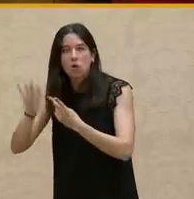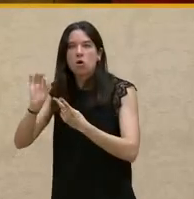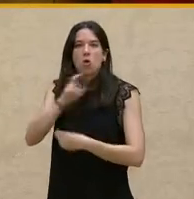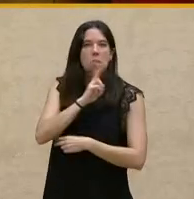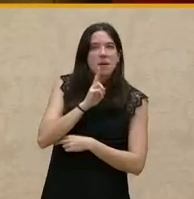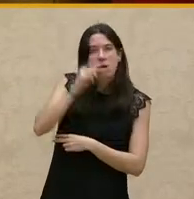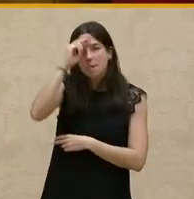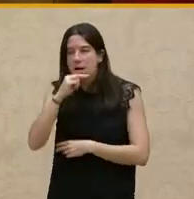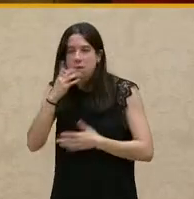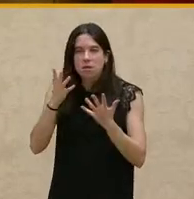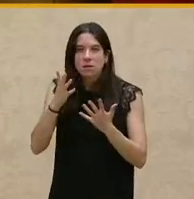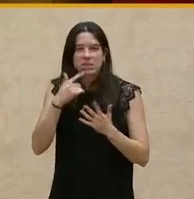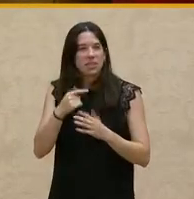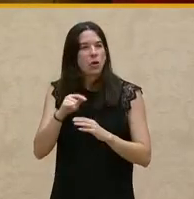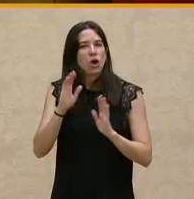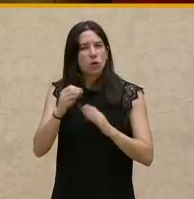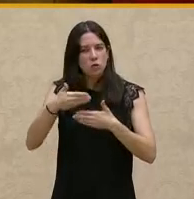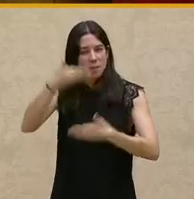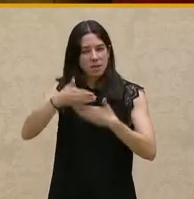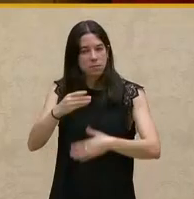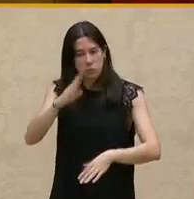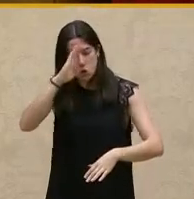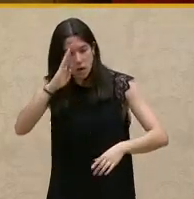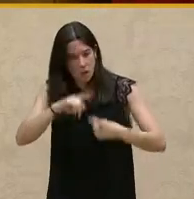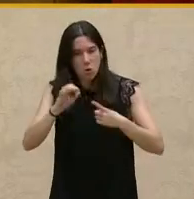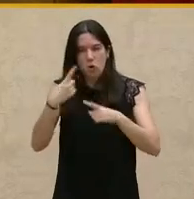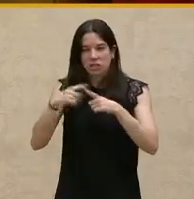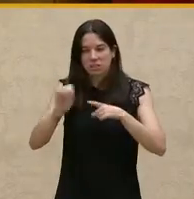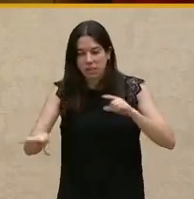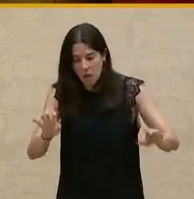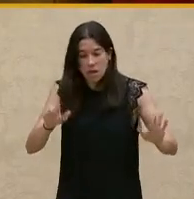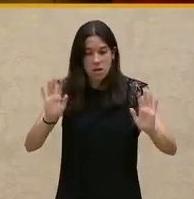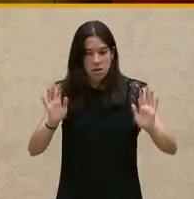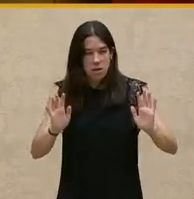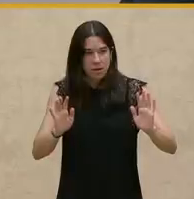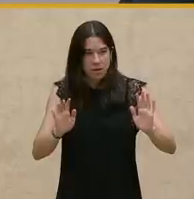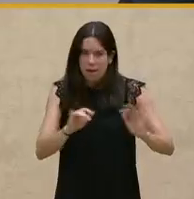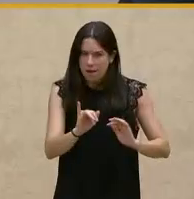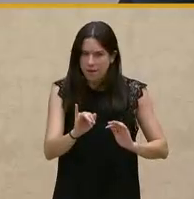choca con la pared y tira cosas. No es los momentos felices en que tienen intérprete,